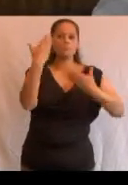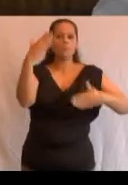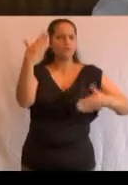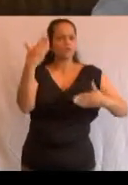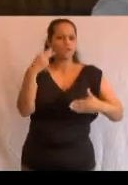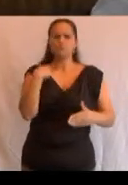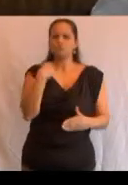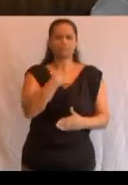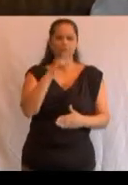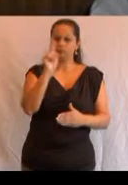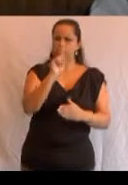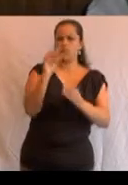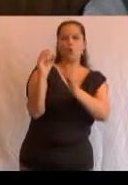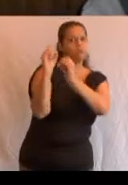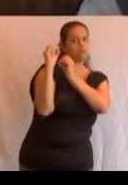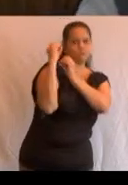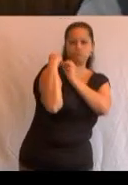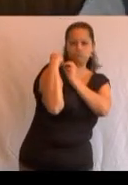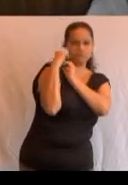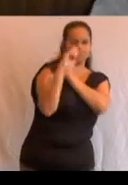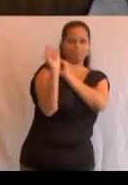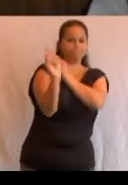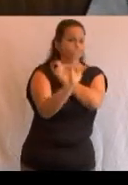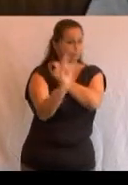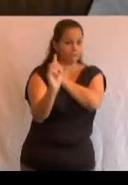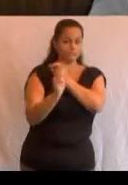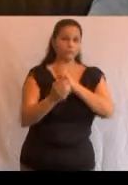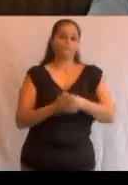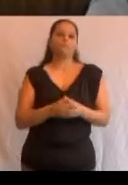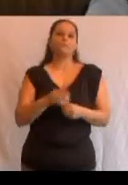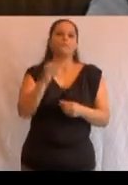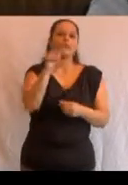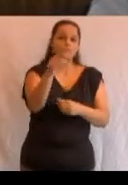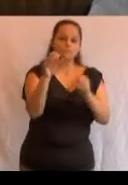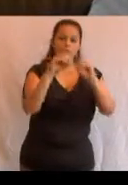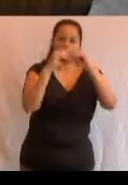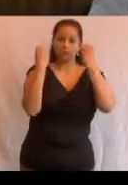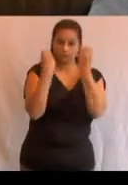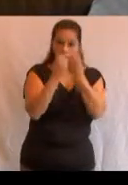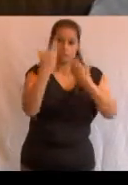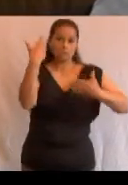quienes les decimos lo que tienen que hacer o no tienen que hacer, estas organizaciones políticas a